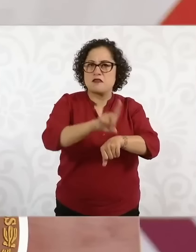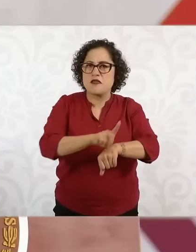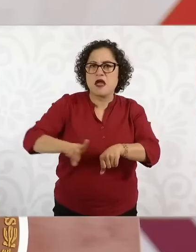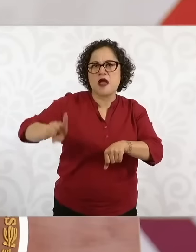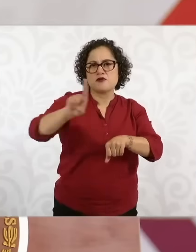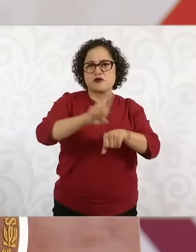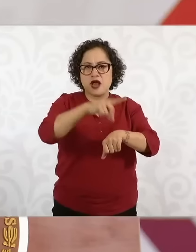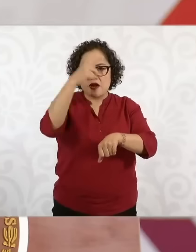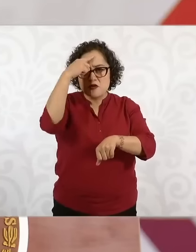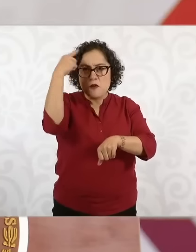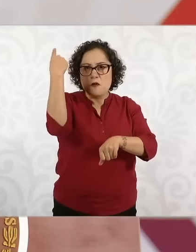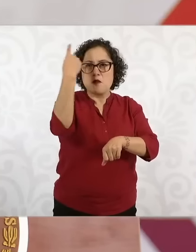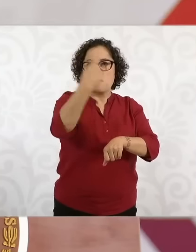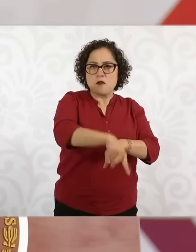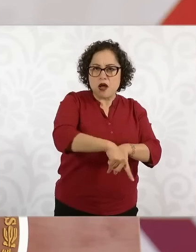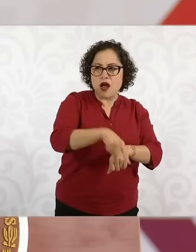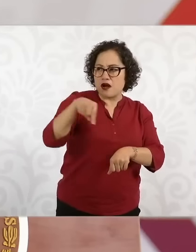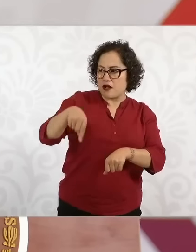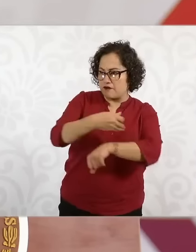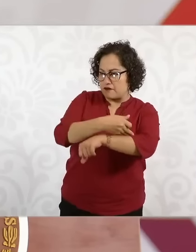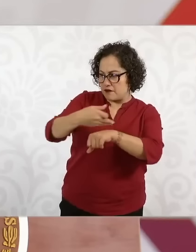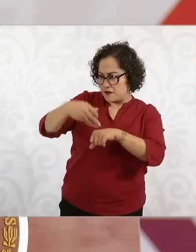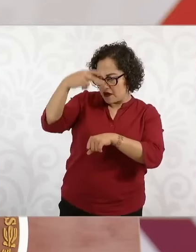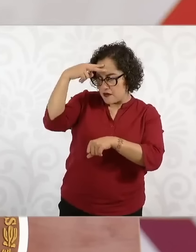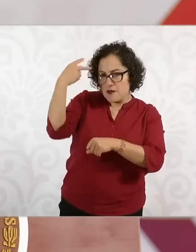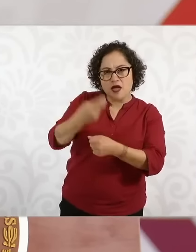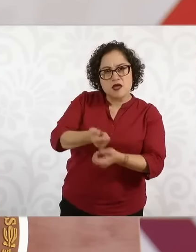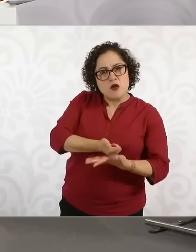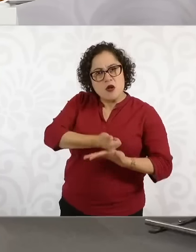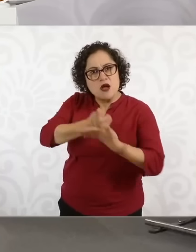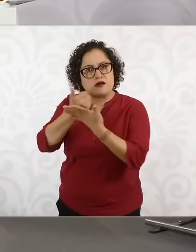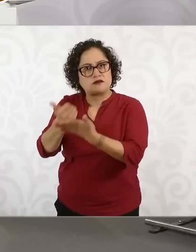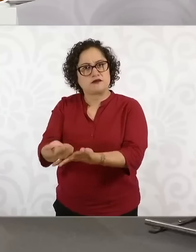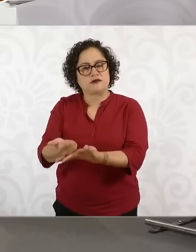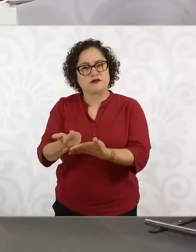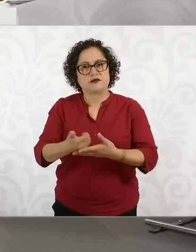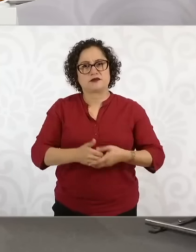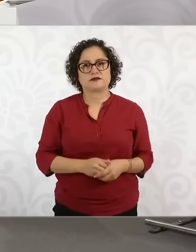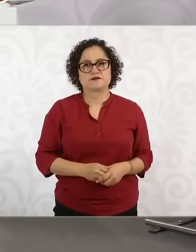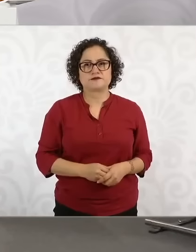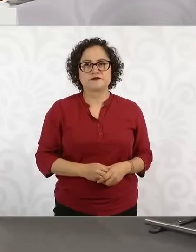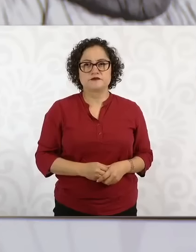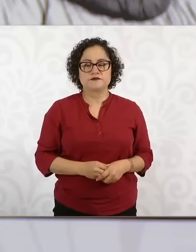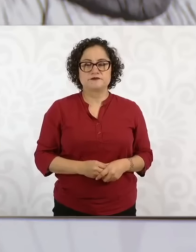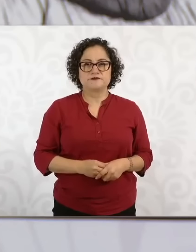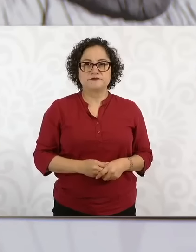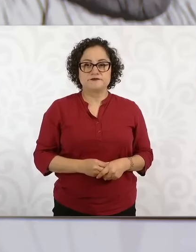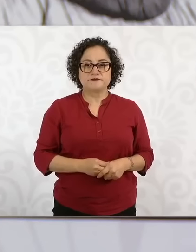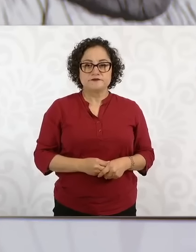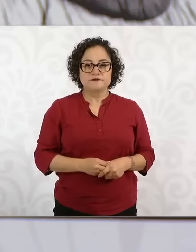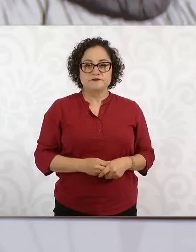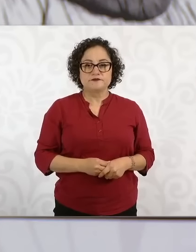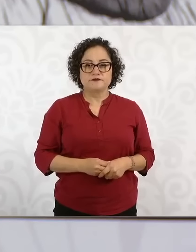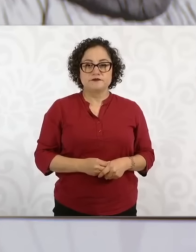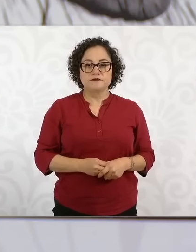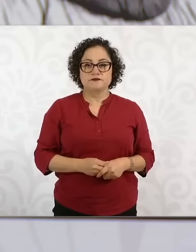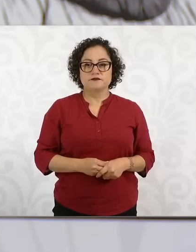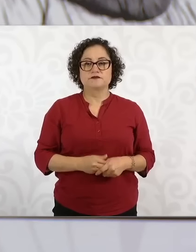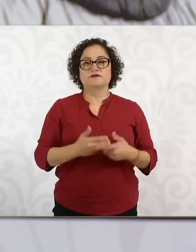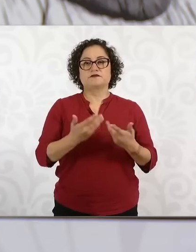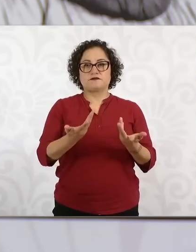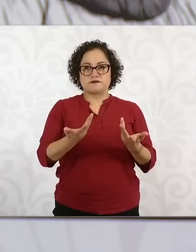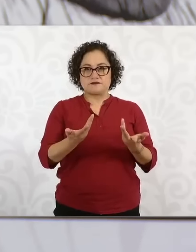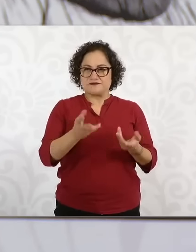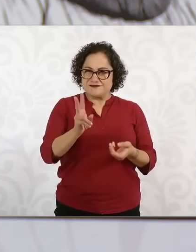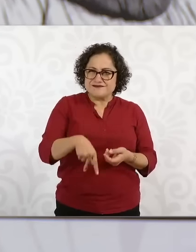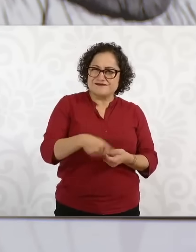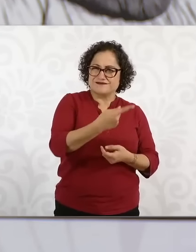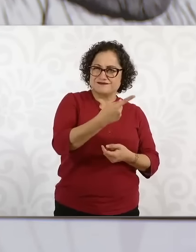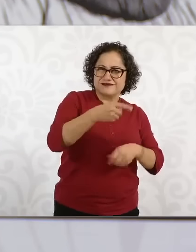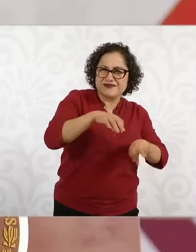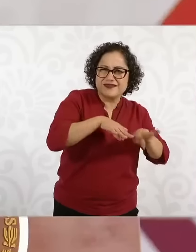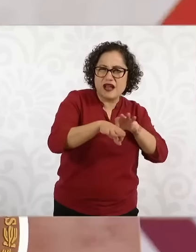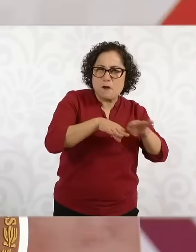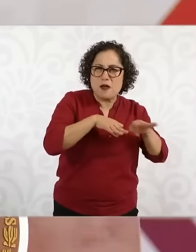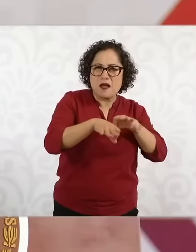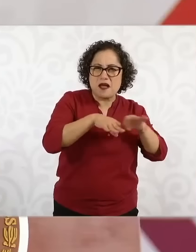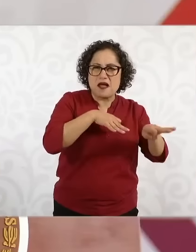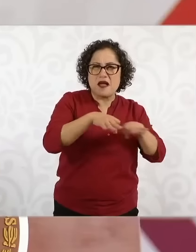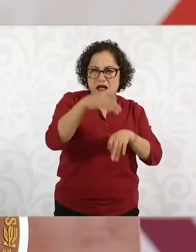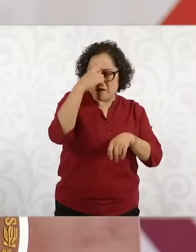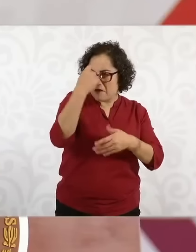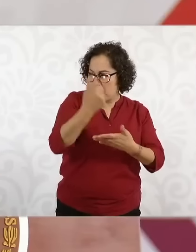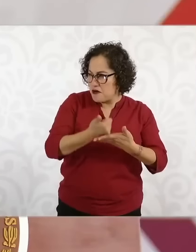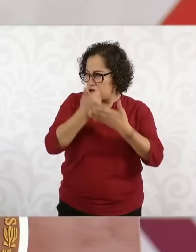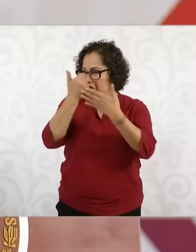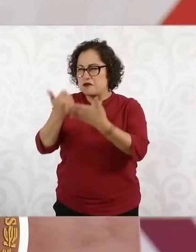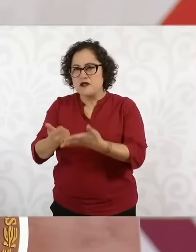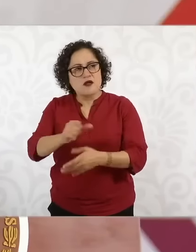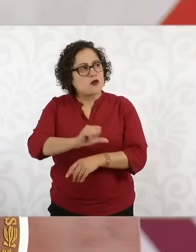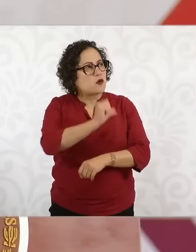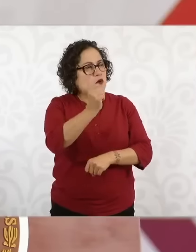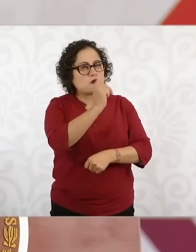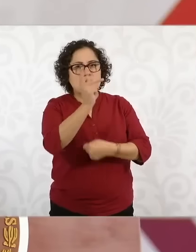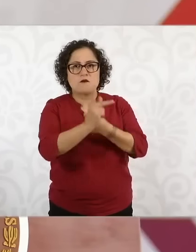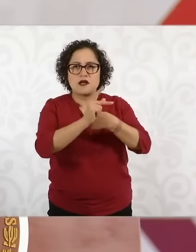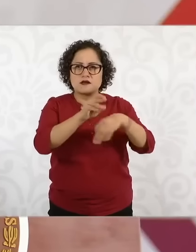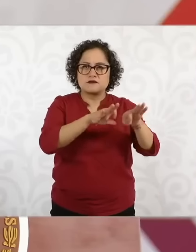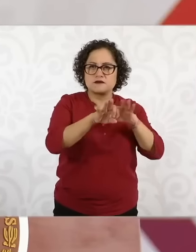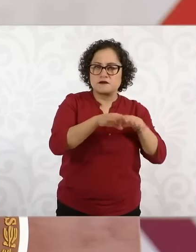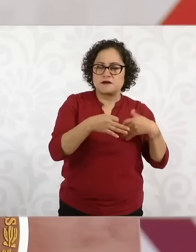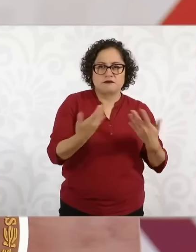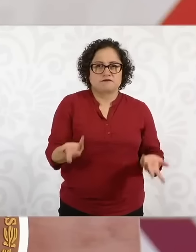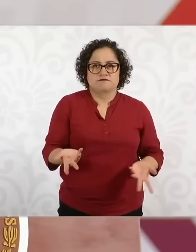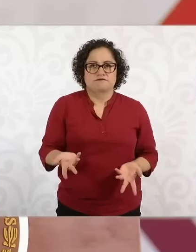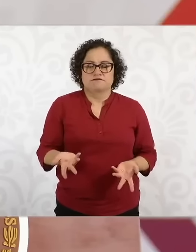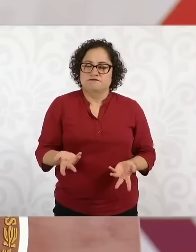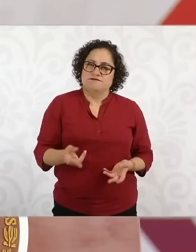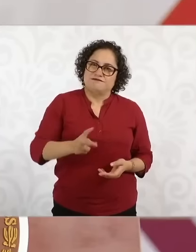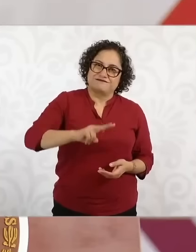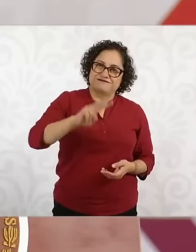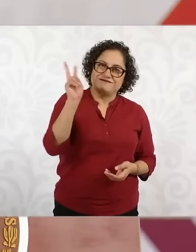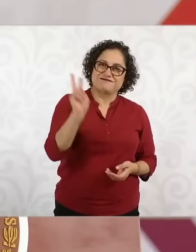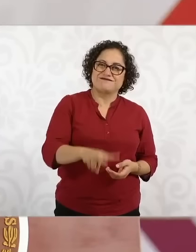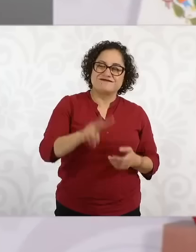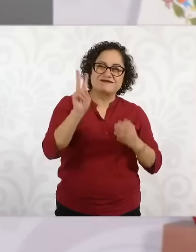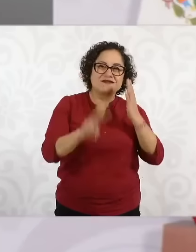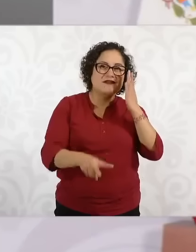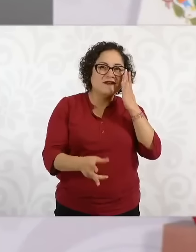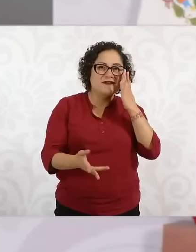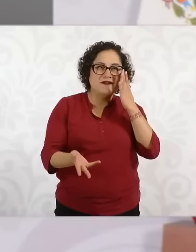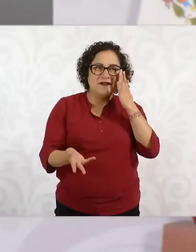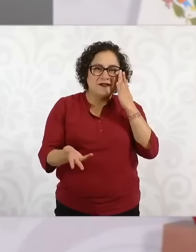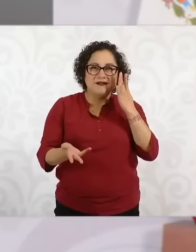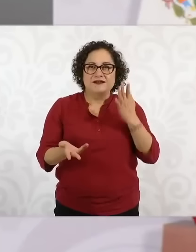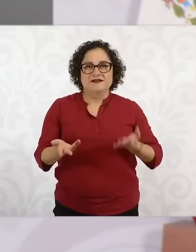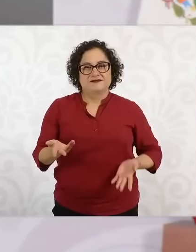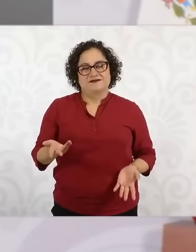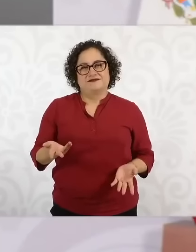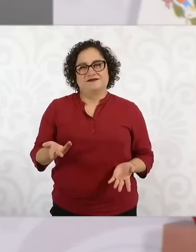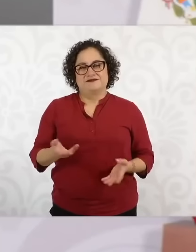familias y por eh ayudar a las familias en México y trabajar para otra nación. Entonces es de verdad